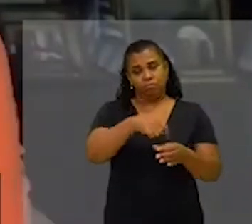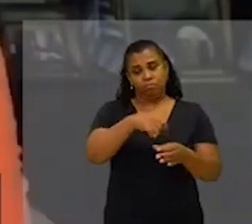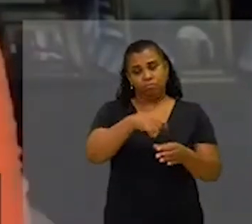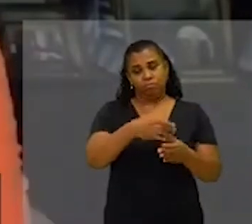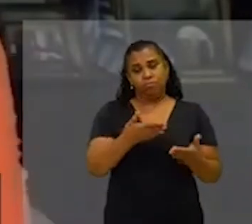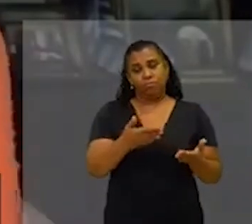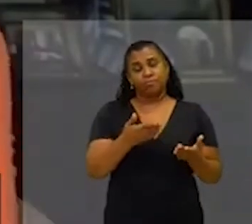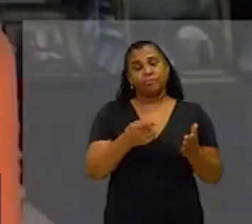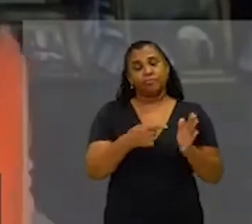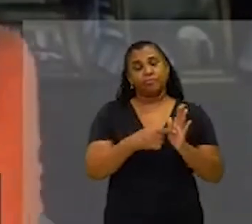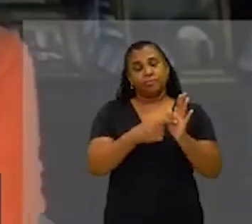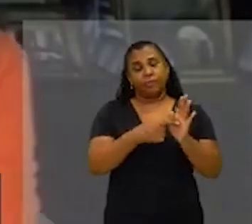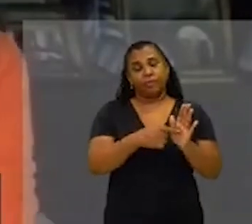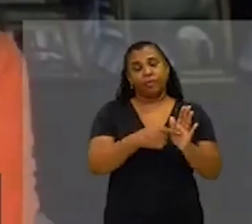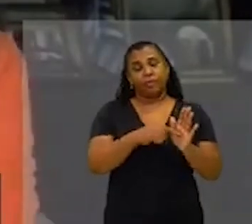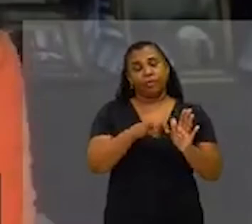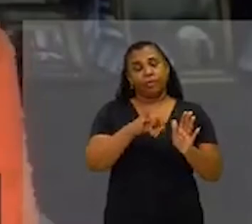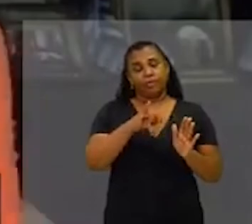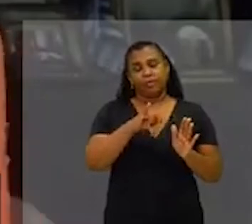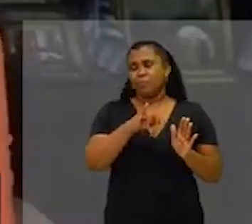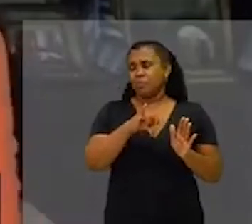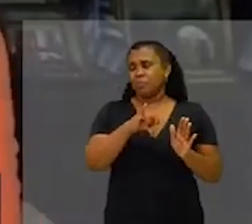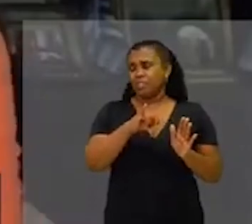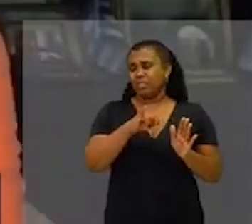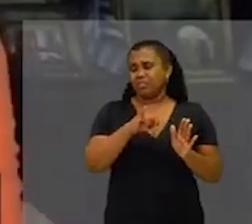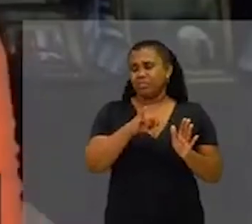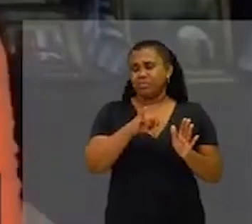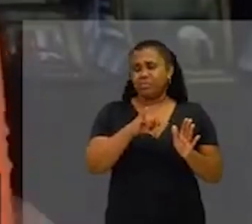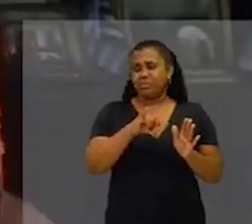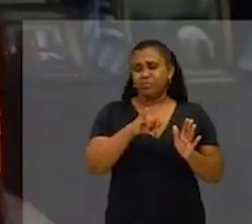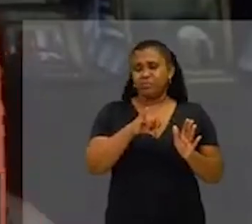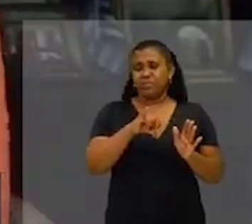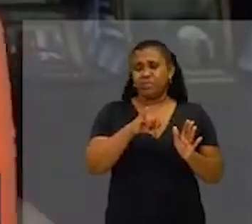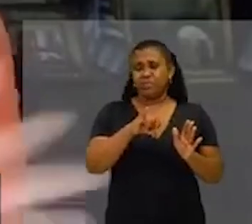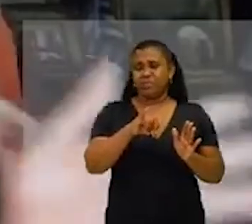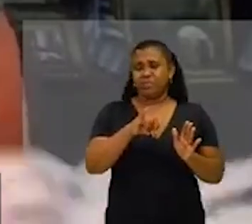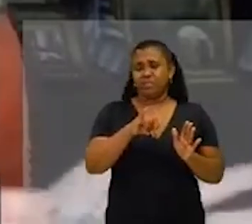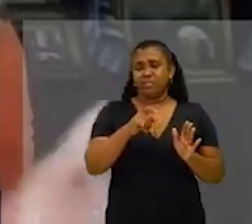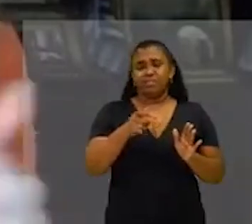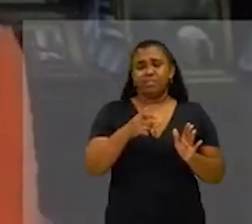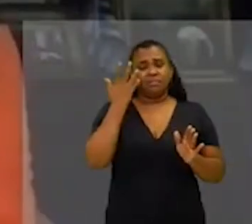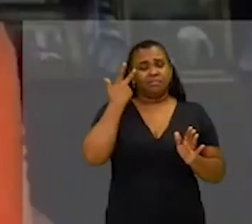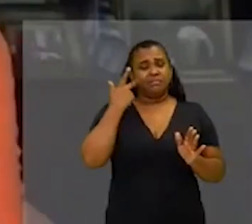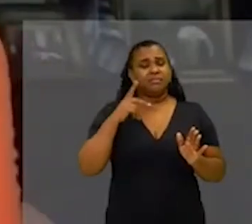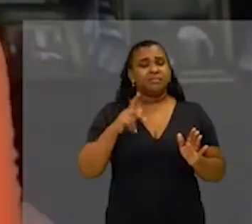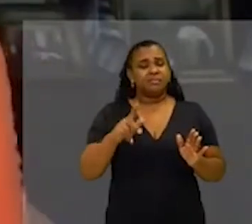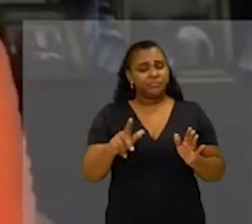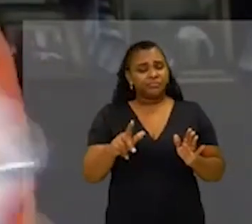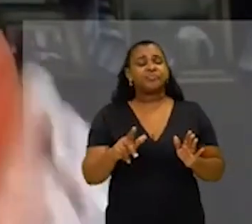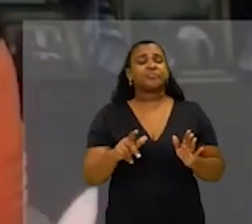é de renda uma declaração mais alto por altos recursos preferível ter um do que vários pequenos